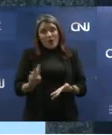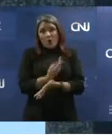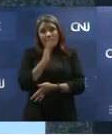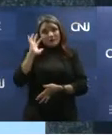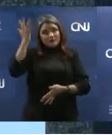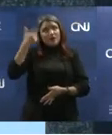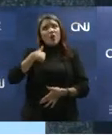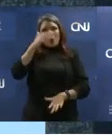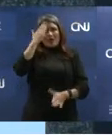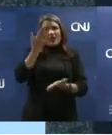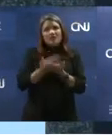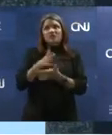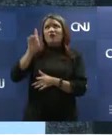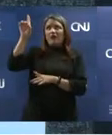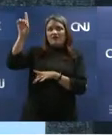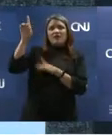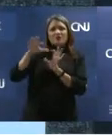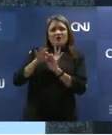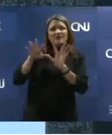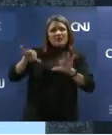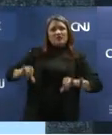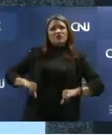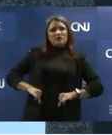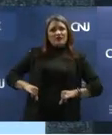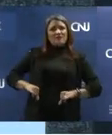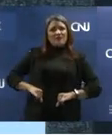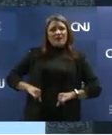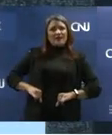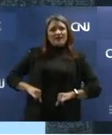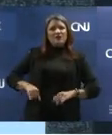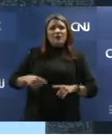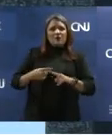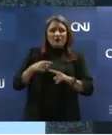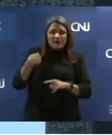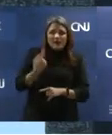porque, por contraste, possamos dar valor aos momentos felizes da vida.